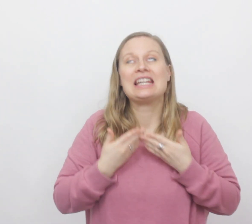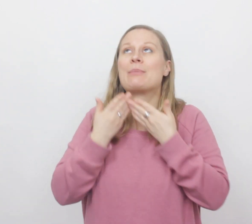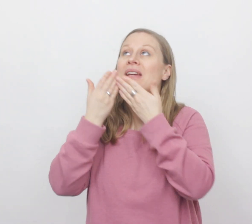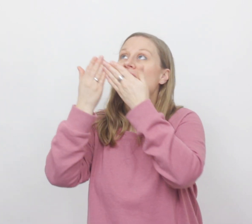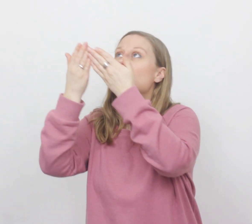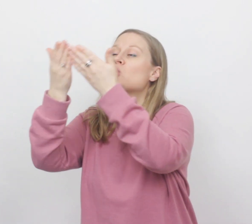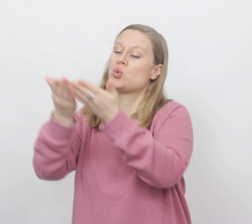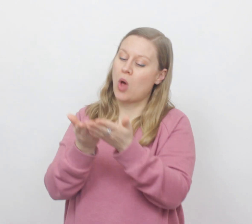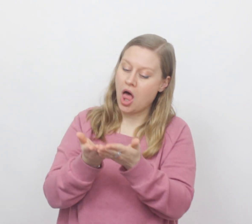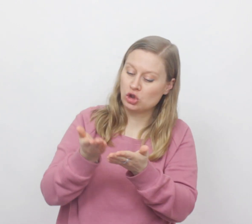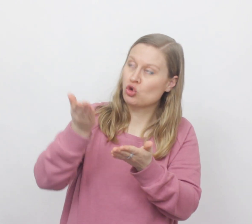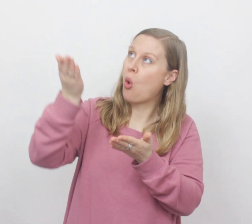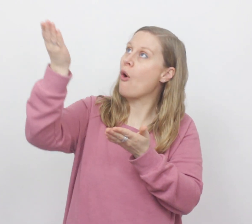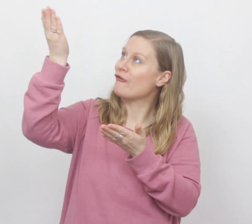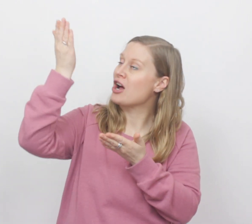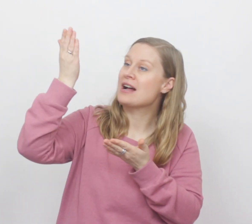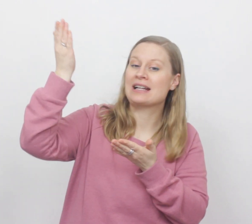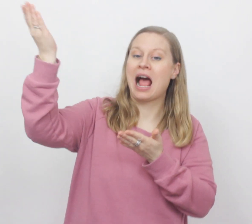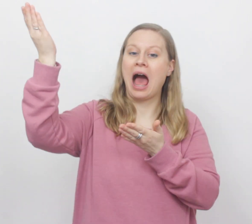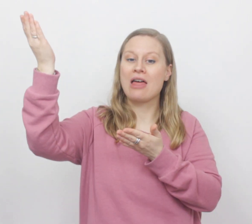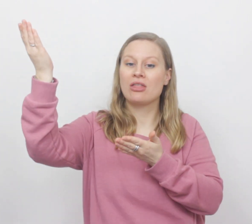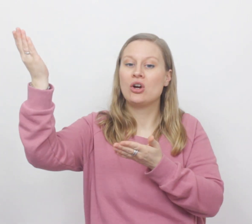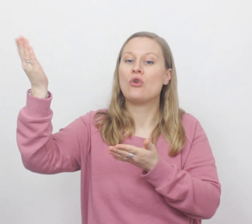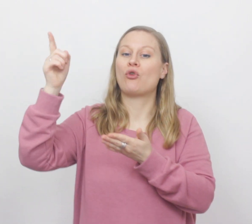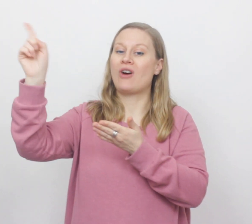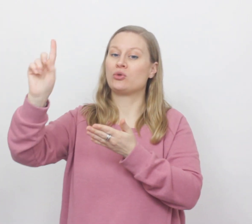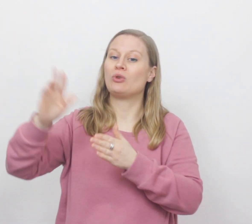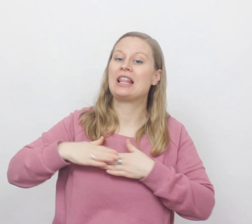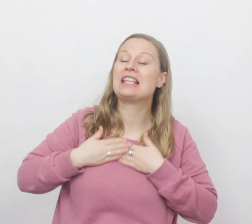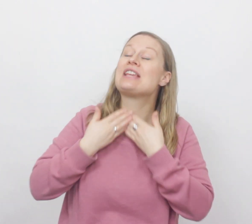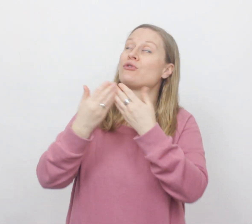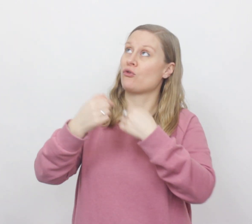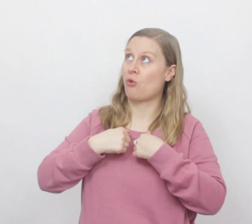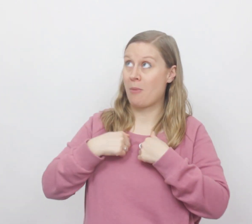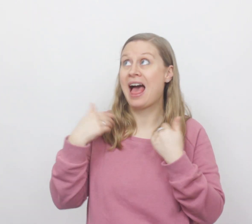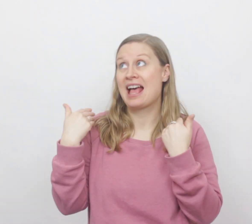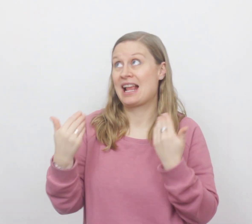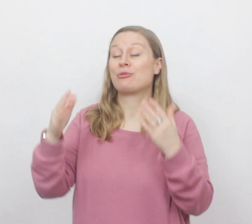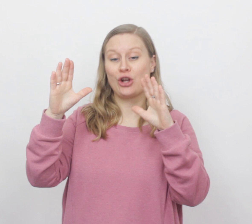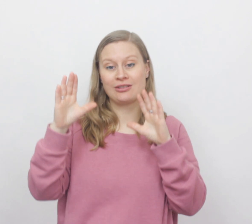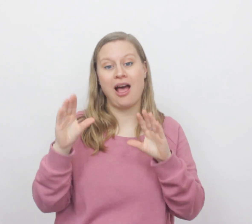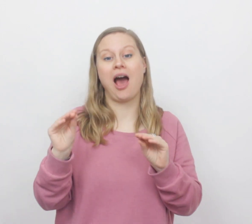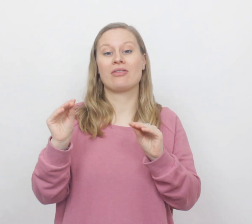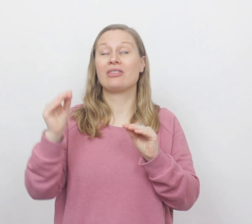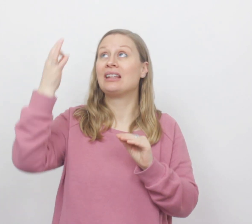Ik bied het U als offer aan, voor wat U in liefde voor mij hebt gedaan.